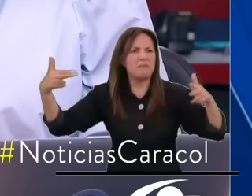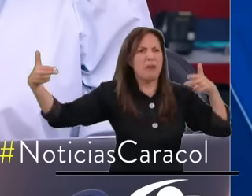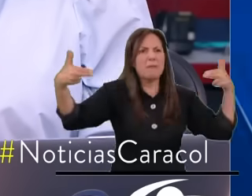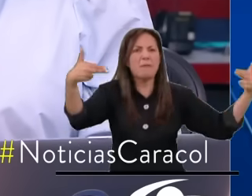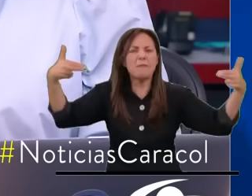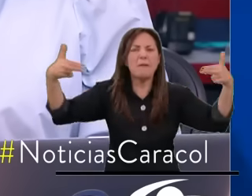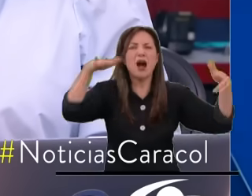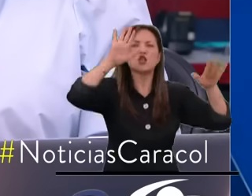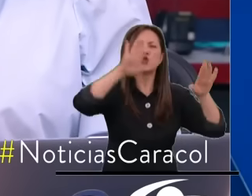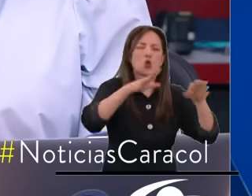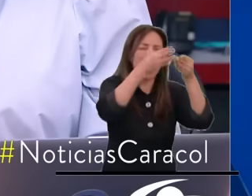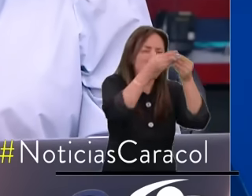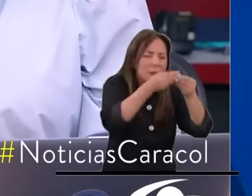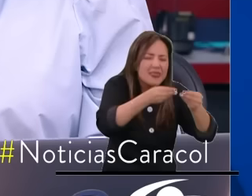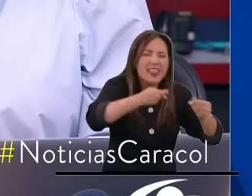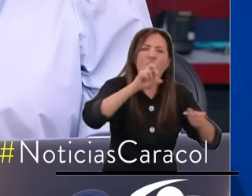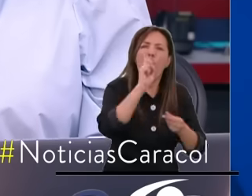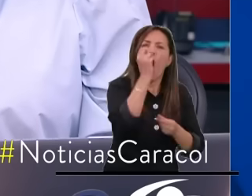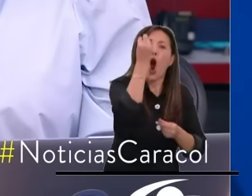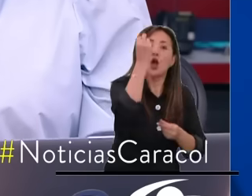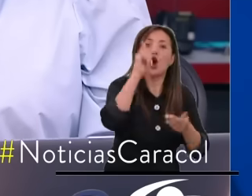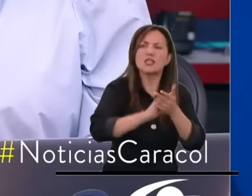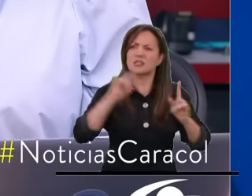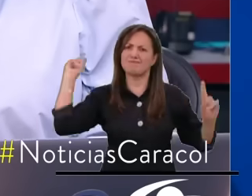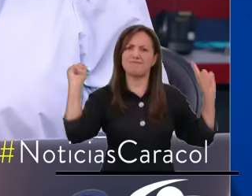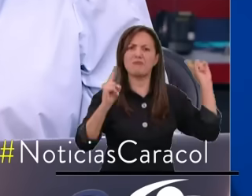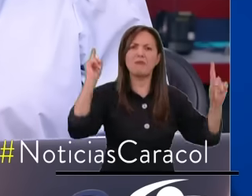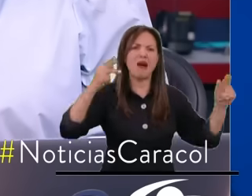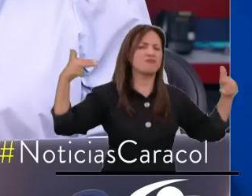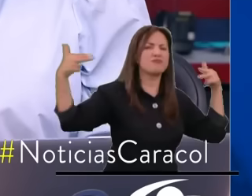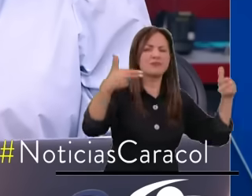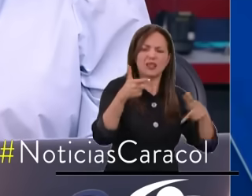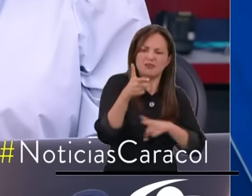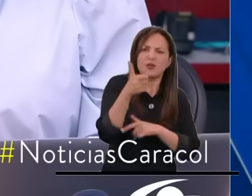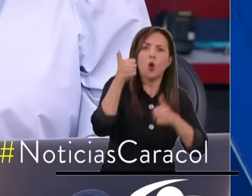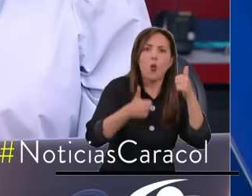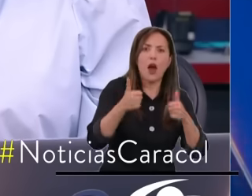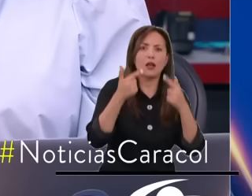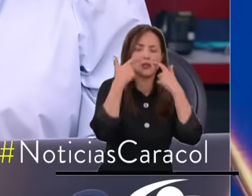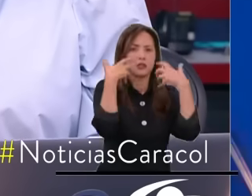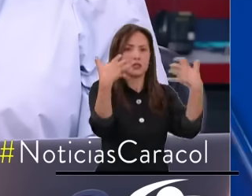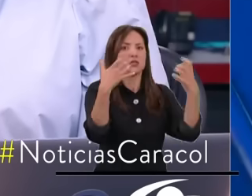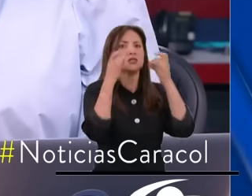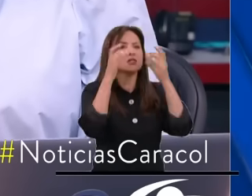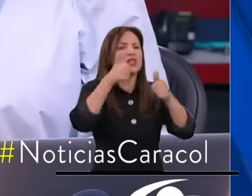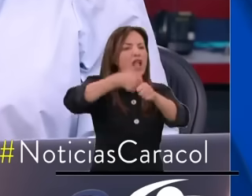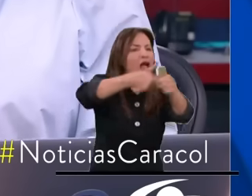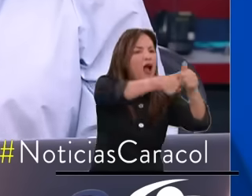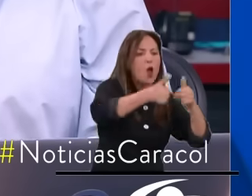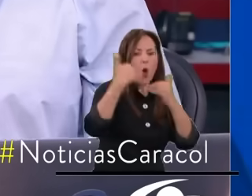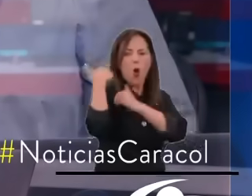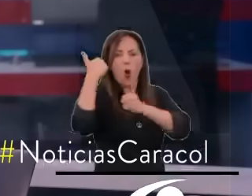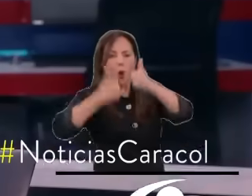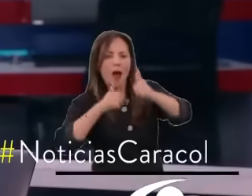))) Daniel y les contaremos el paso a paso del cinematográfico asalto a una fundidora de oro en